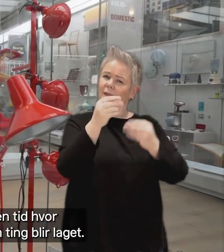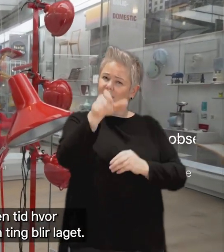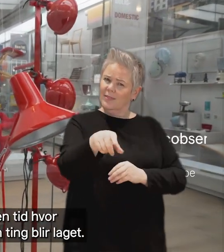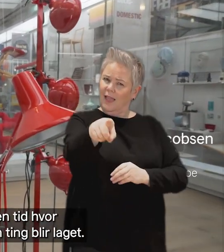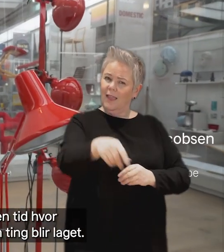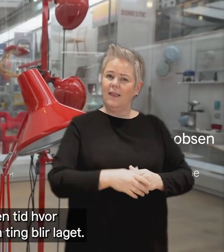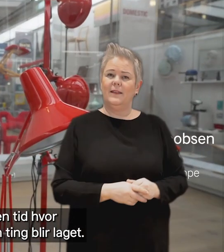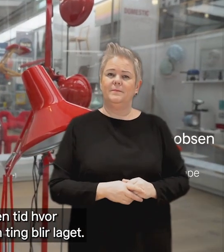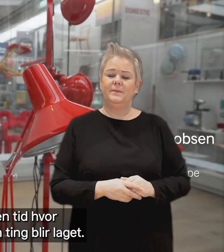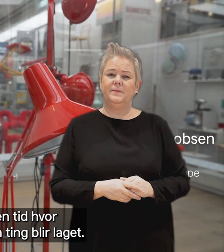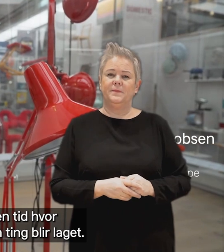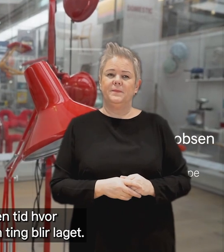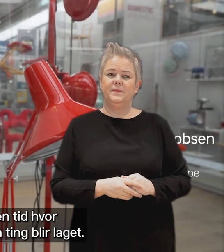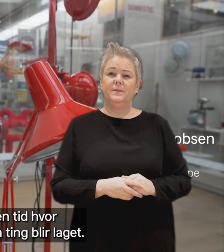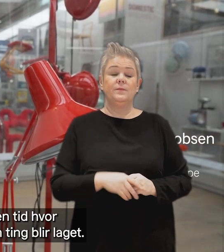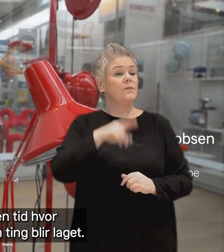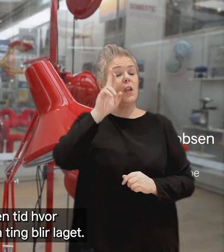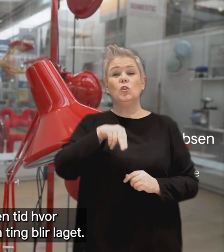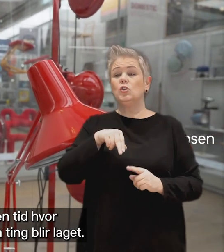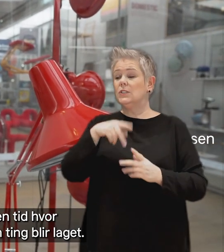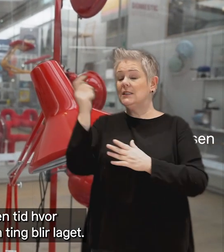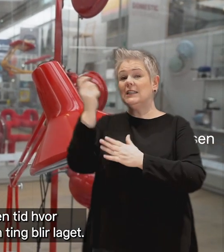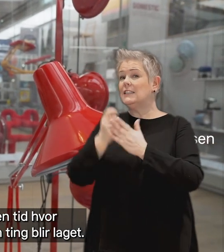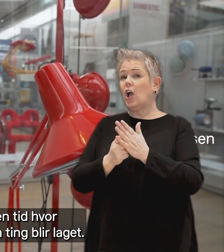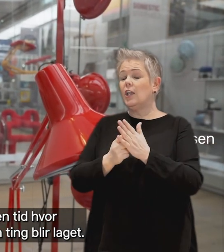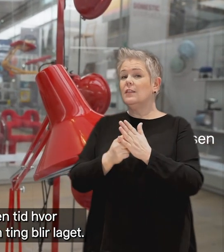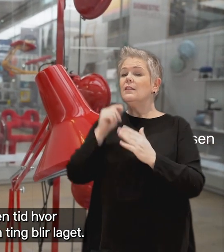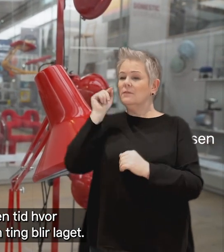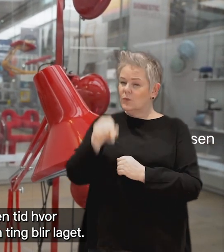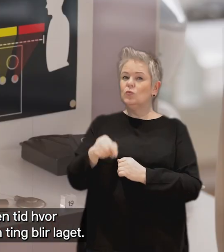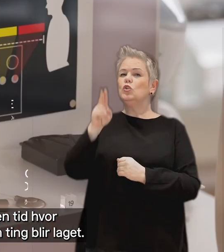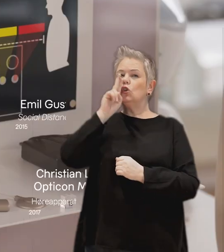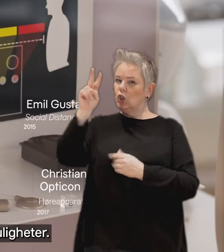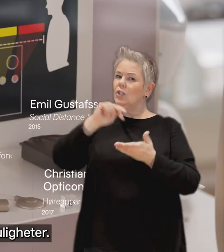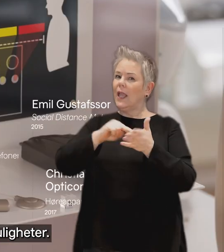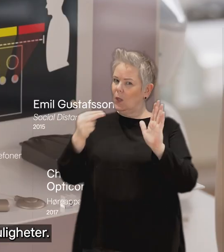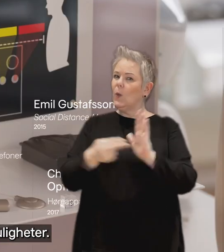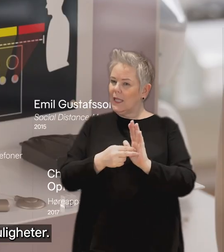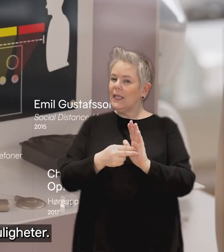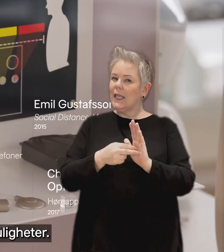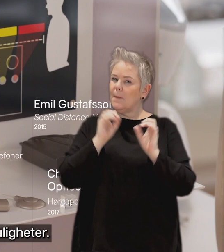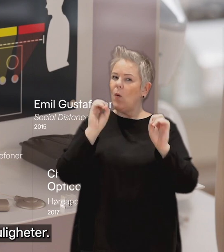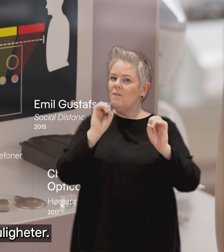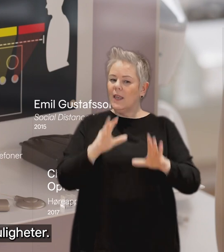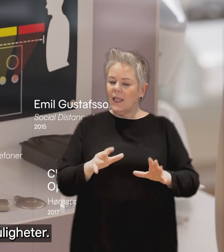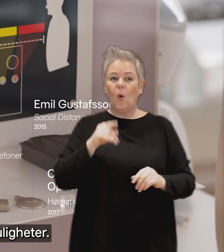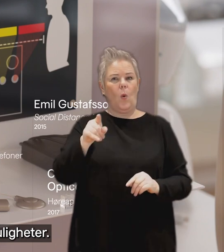Norsk design er inne i en tid hvor ny teknologi preger hvordan ting blir laget. Dette skaper store muligheter.